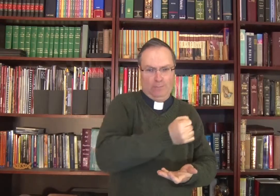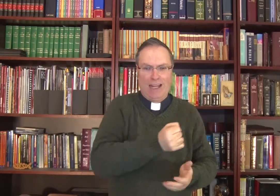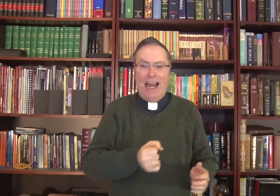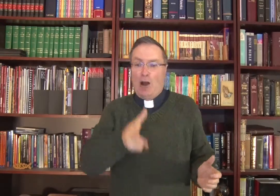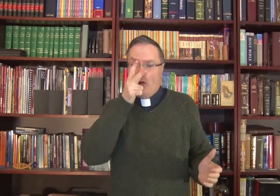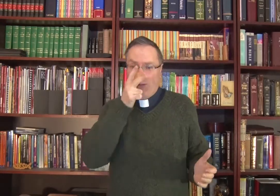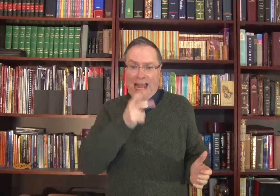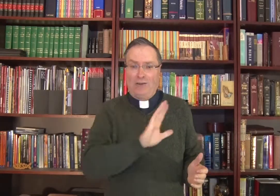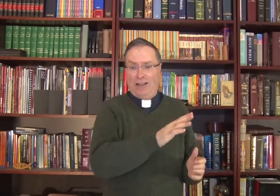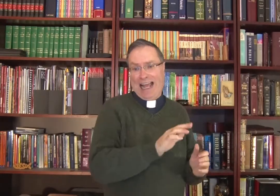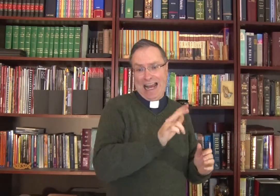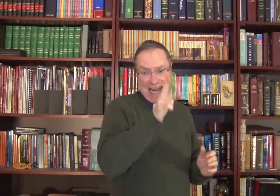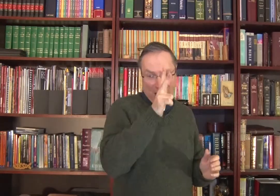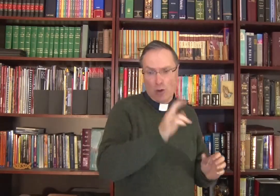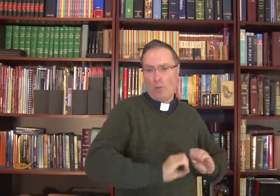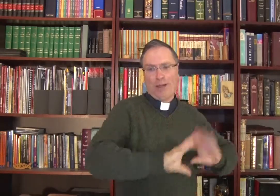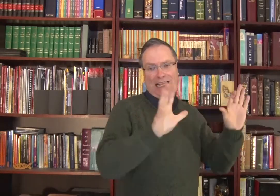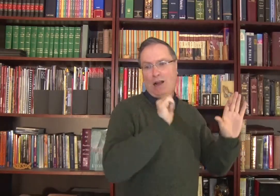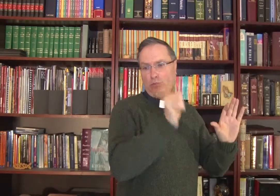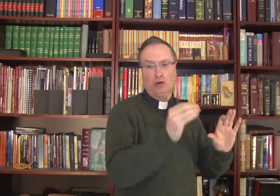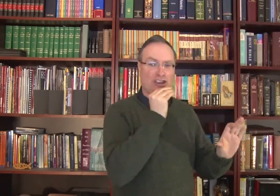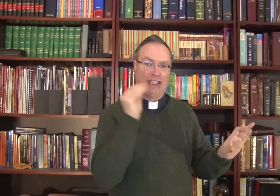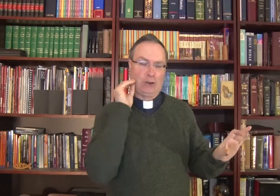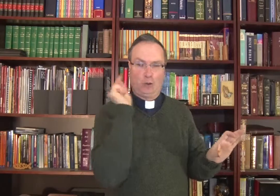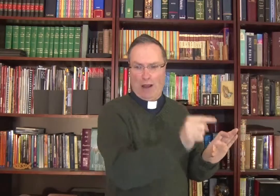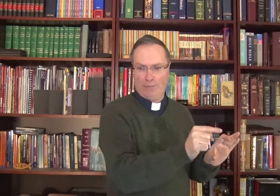La lumière de la lampe ne brillera plus chez toi